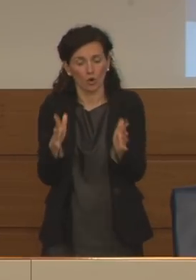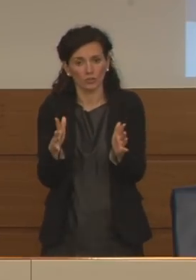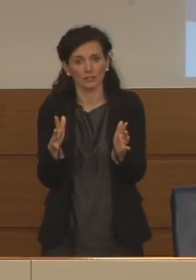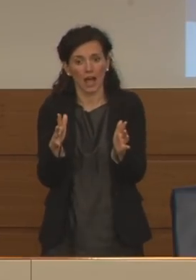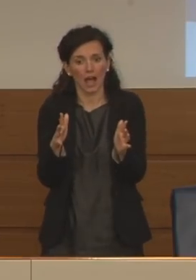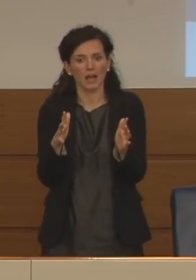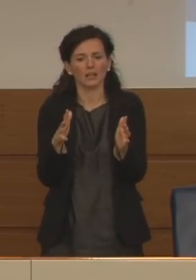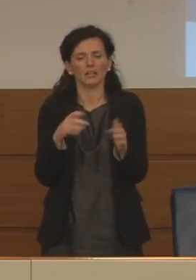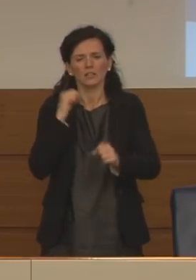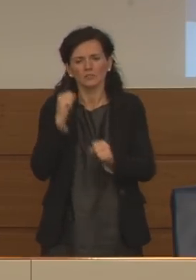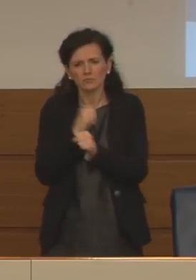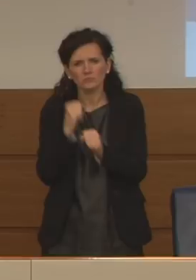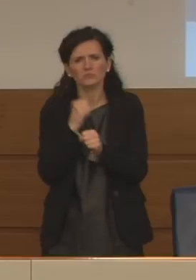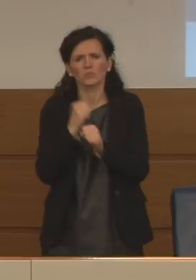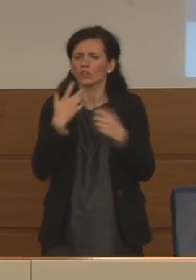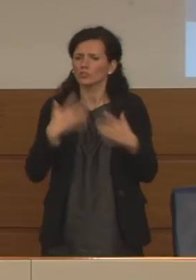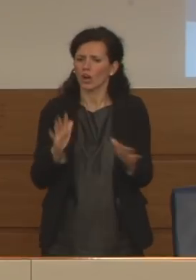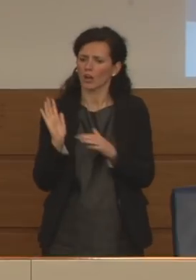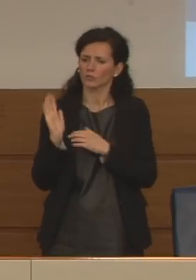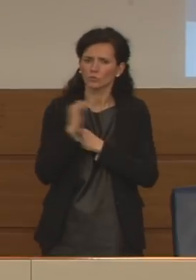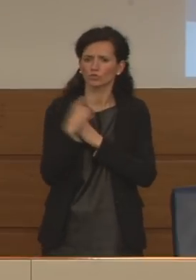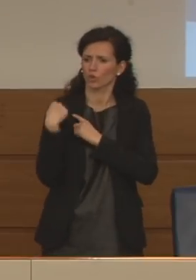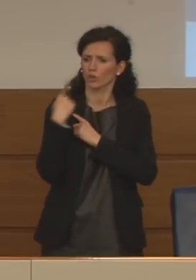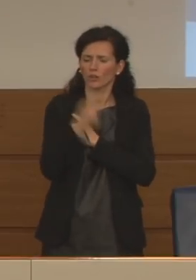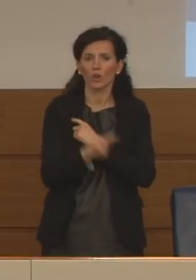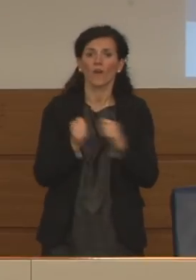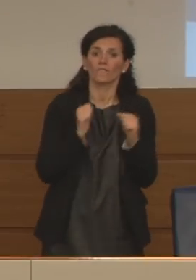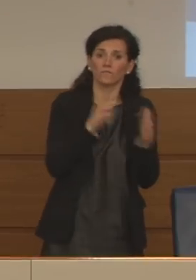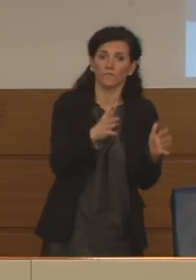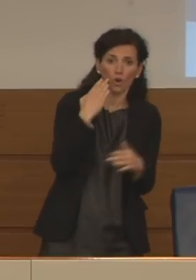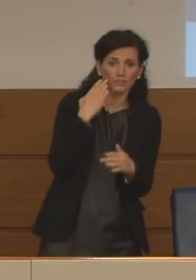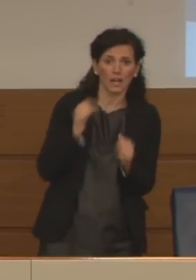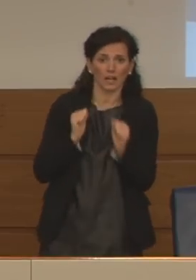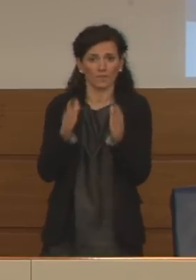giornalmente la loro opera. Volontari e volontarie che voglio ringraziare. Quindi